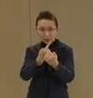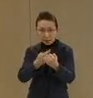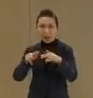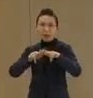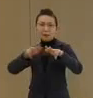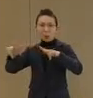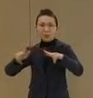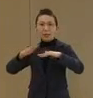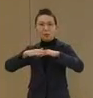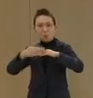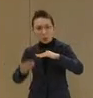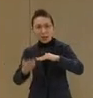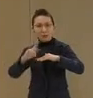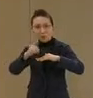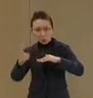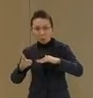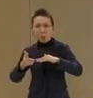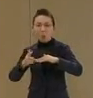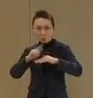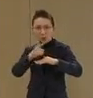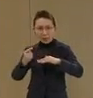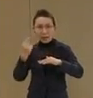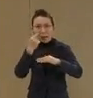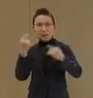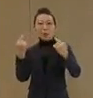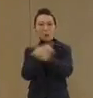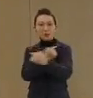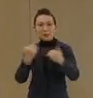求めているのではないでしょうか